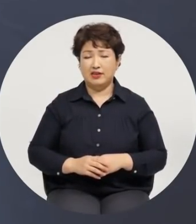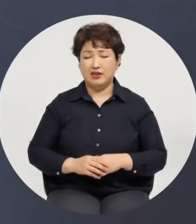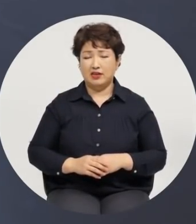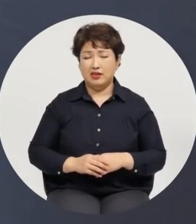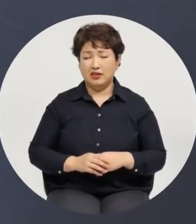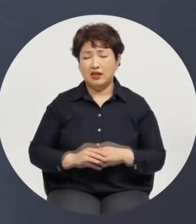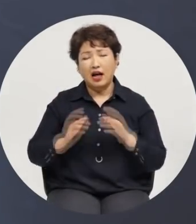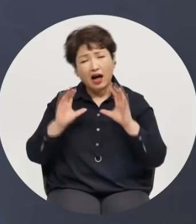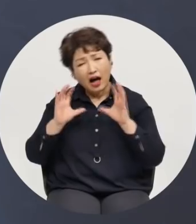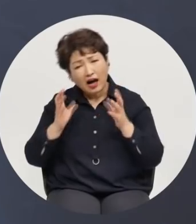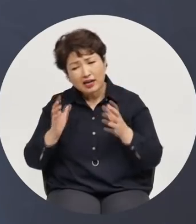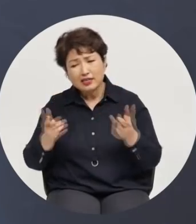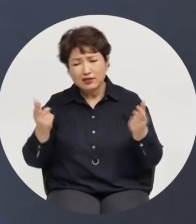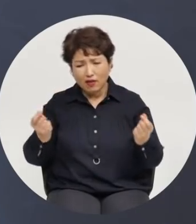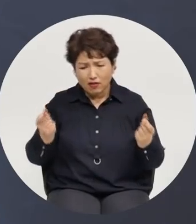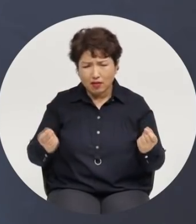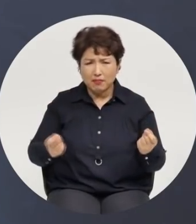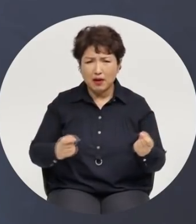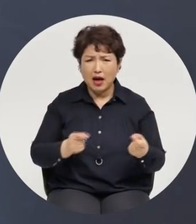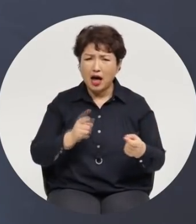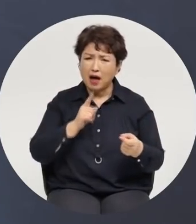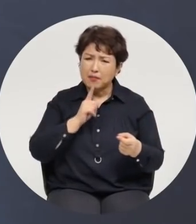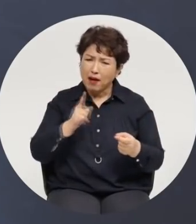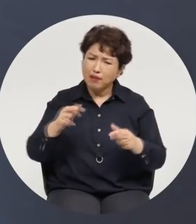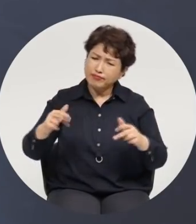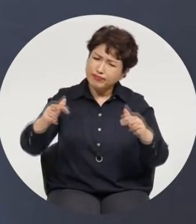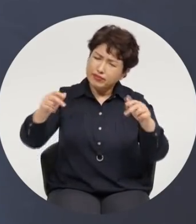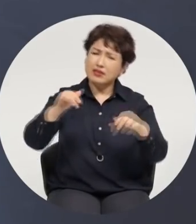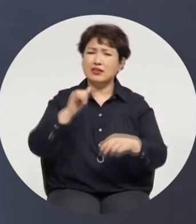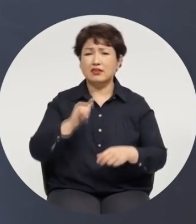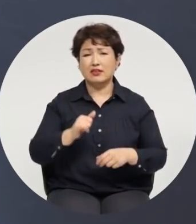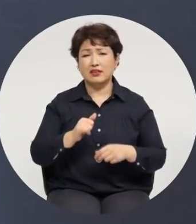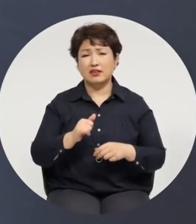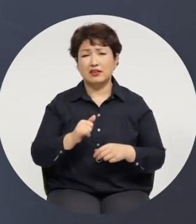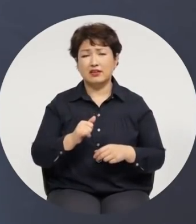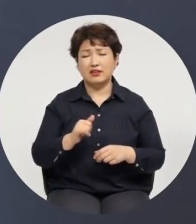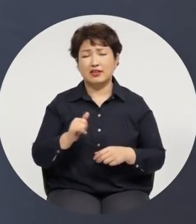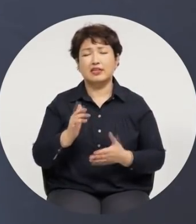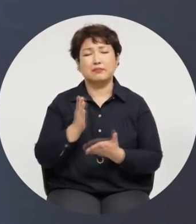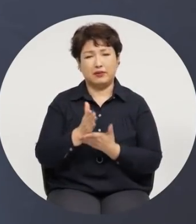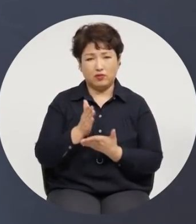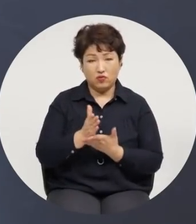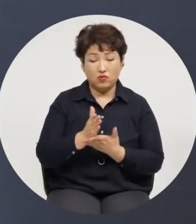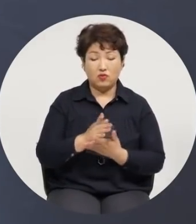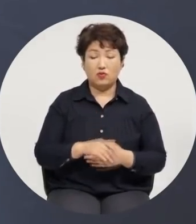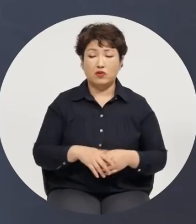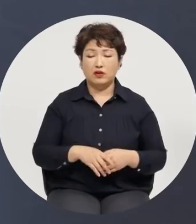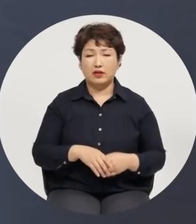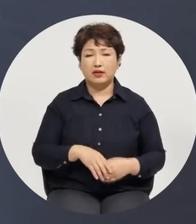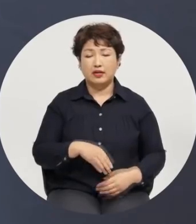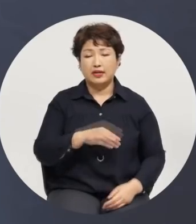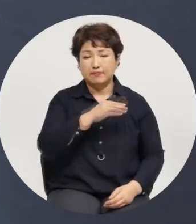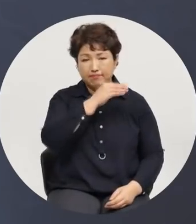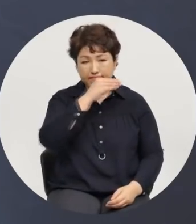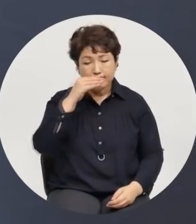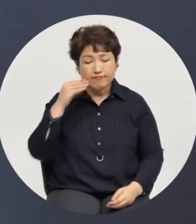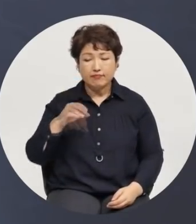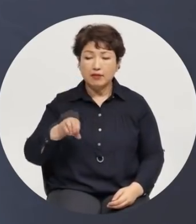그건 어린애들이 그냥 싸우듯이 그렇게 말싸움하는 거예요 밥 먹으라고 얘기하고 안 먹으면 밥을 딱 치워버리고